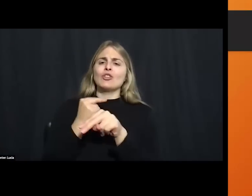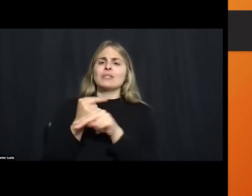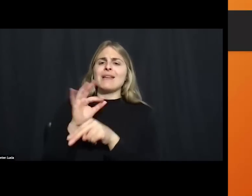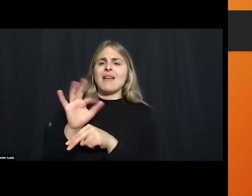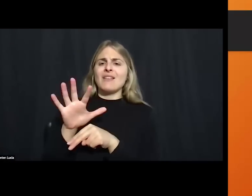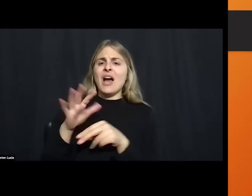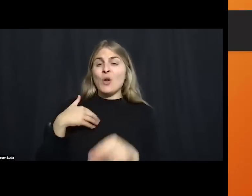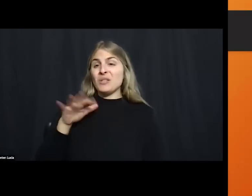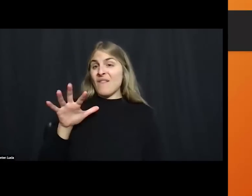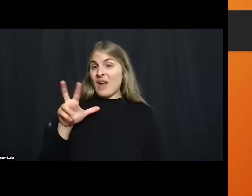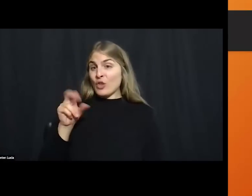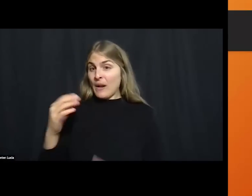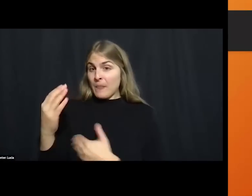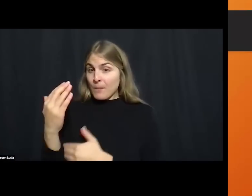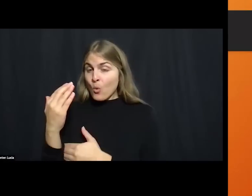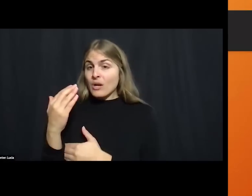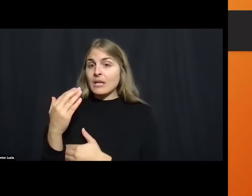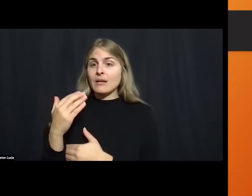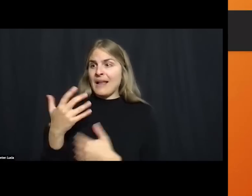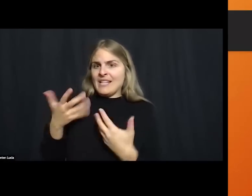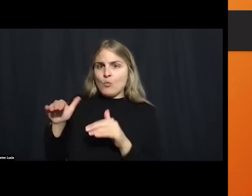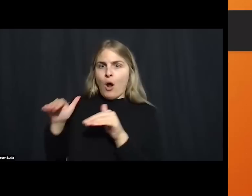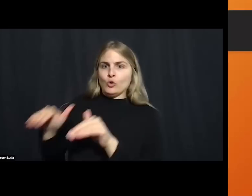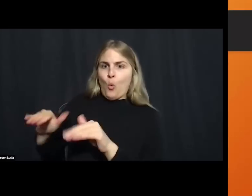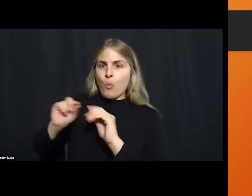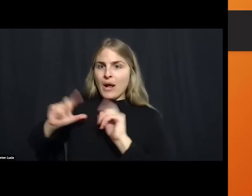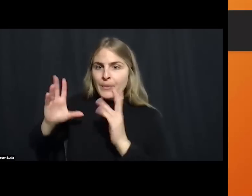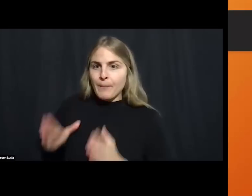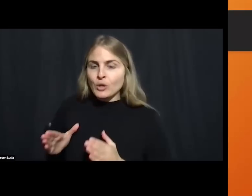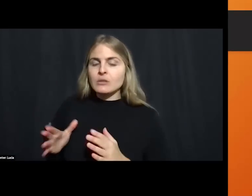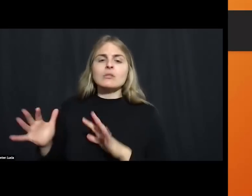Eran las 5:30 de la mañana y no querían despertar a esta persona, así que volvieron más tarde.